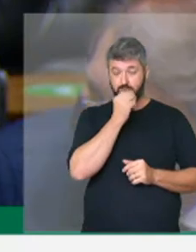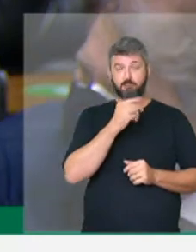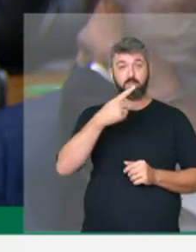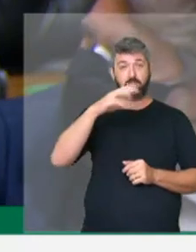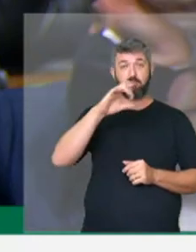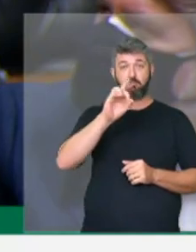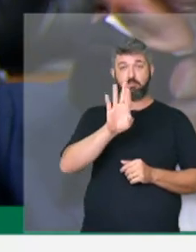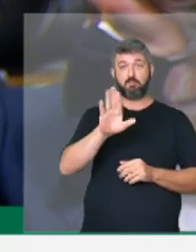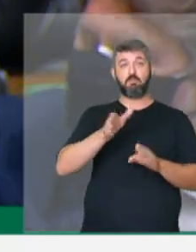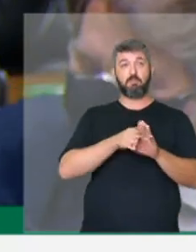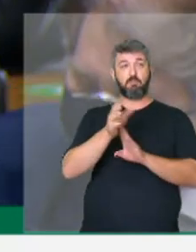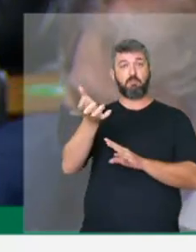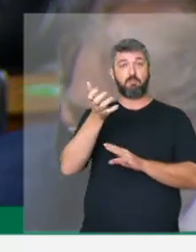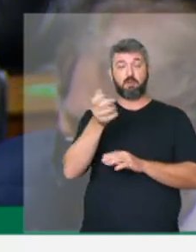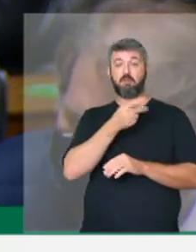PRINCIPAIS QUE ESTAS REGIÕES